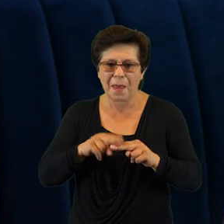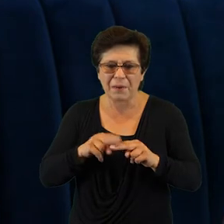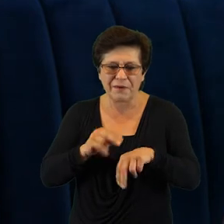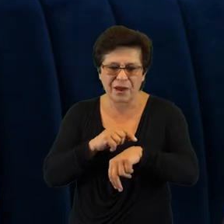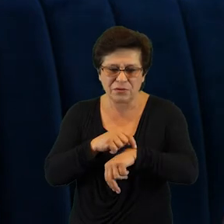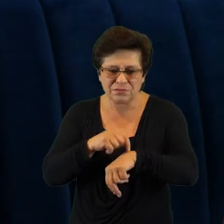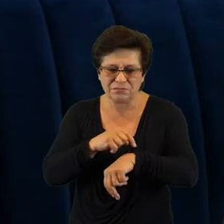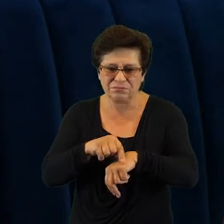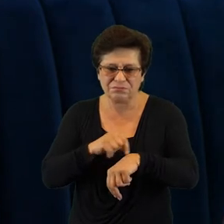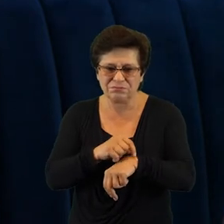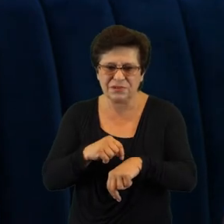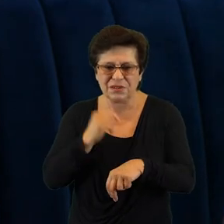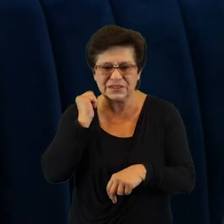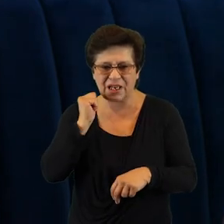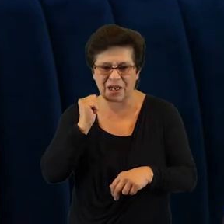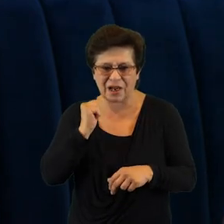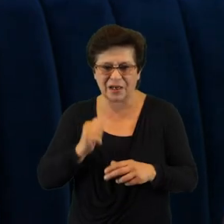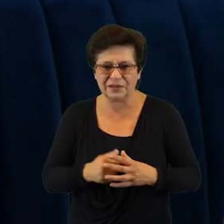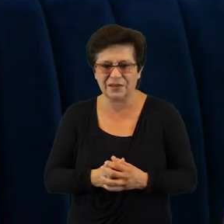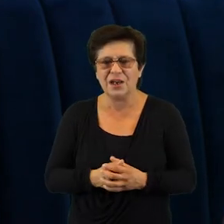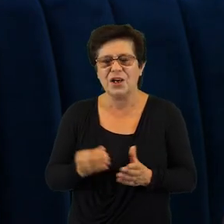uznał, że jest genialny i należy go kształcić.